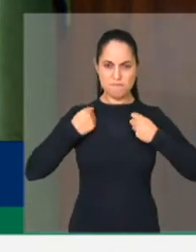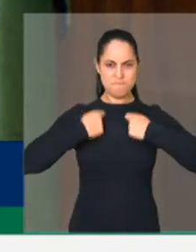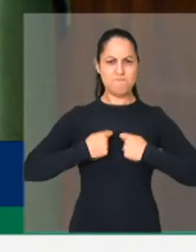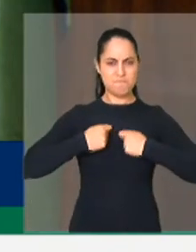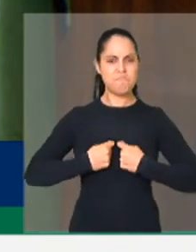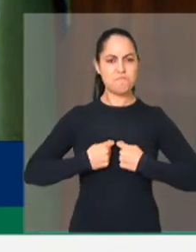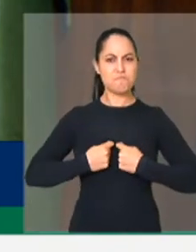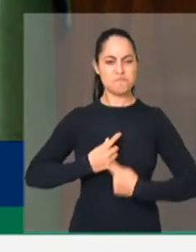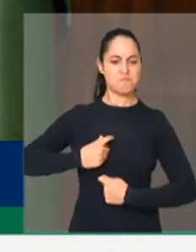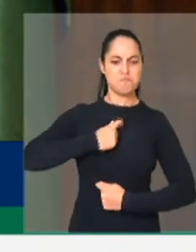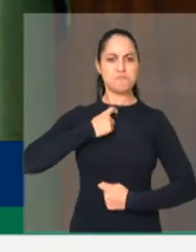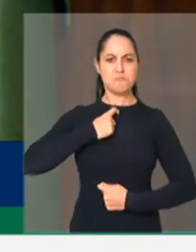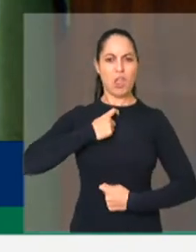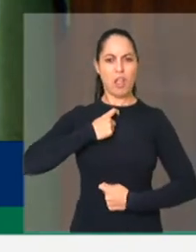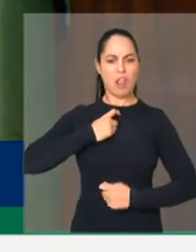LOTADO, QUE NA SUA CASA... NÃO TEM SANEAMENTO E QUE SE